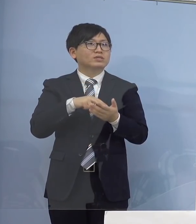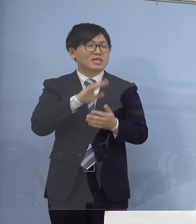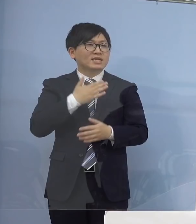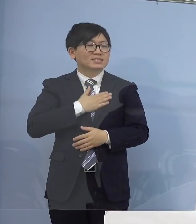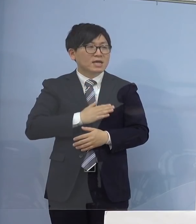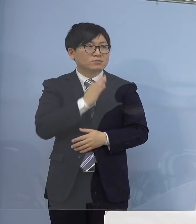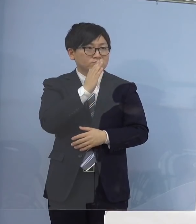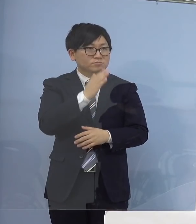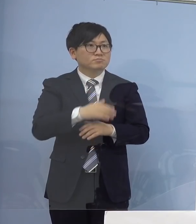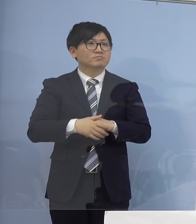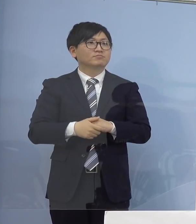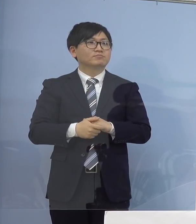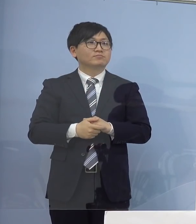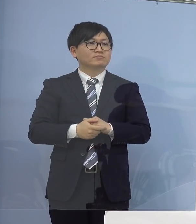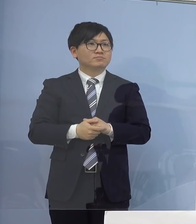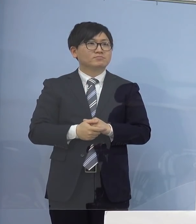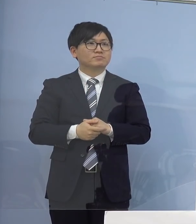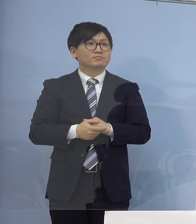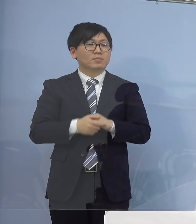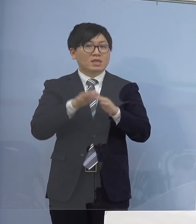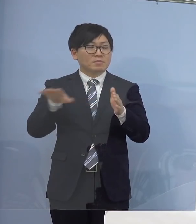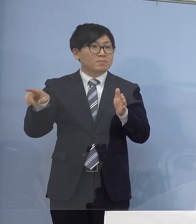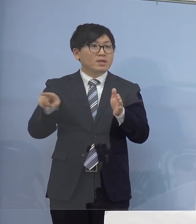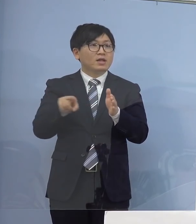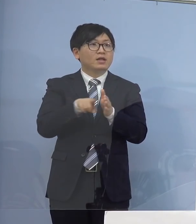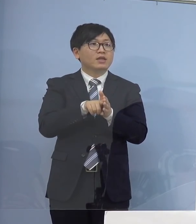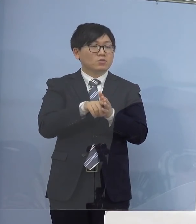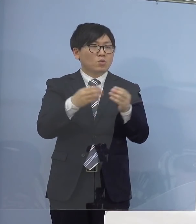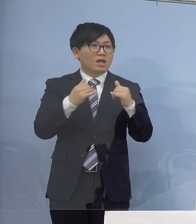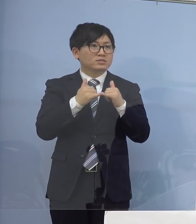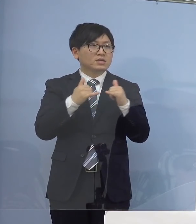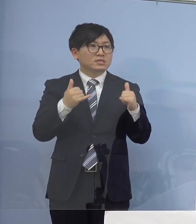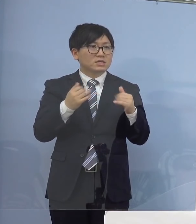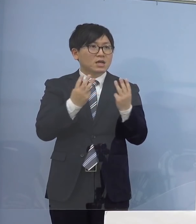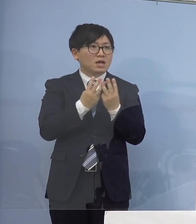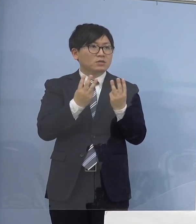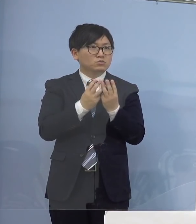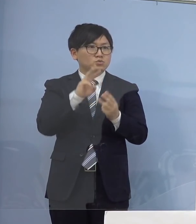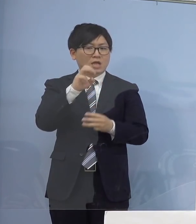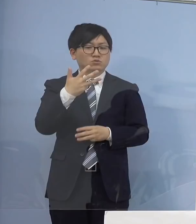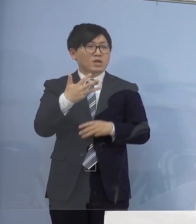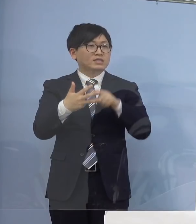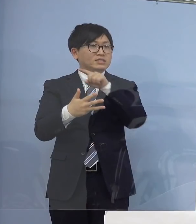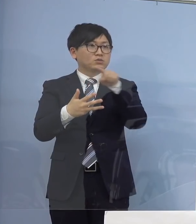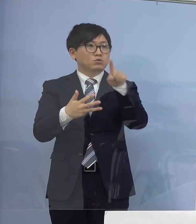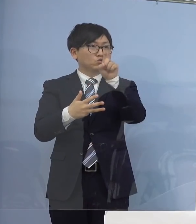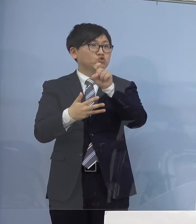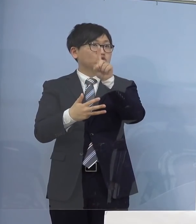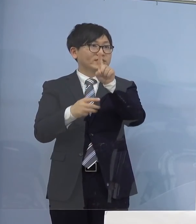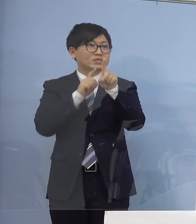（徳島新聞社） これまでの感染者の中でも 38分の11というのは結構高い比率なんですか